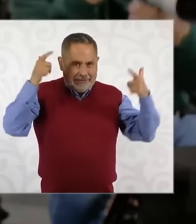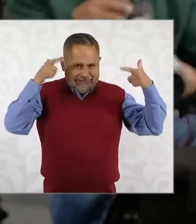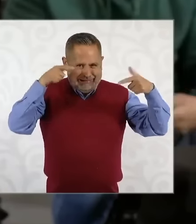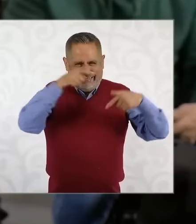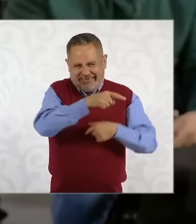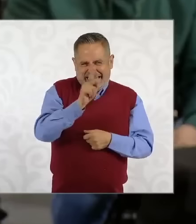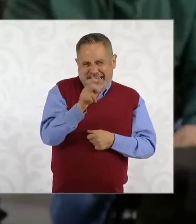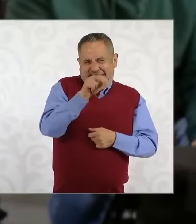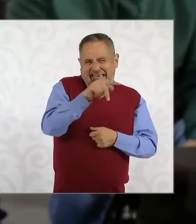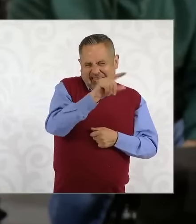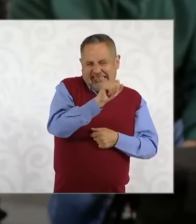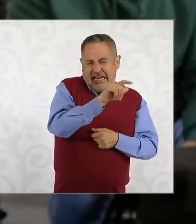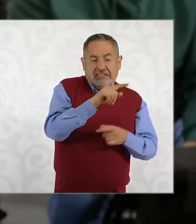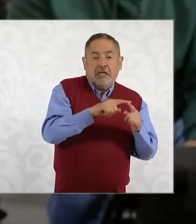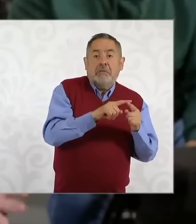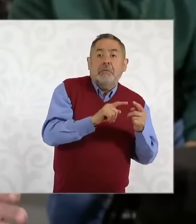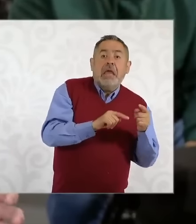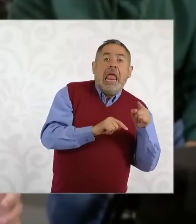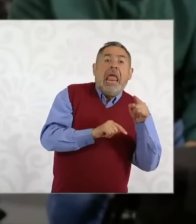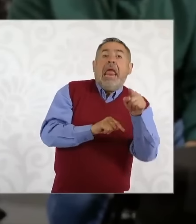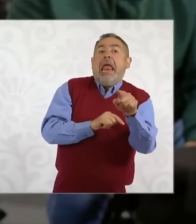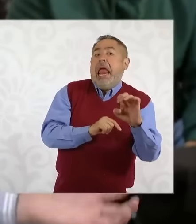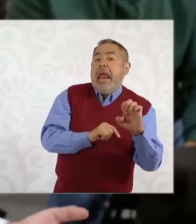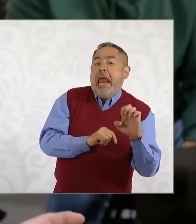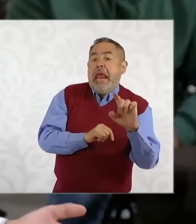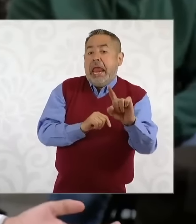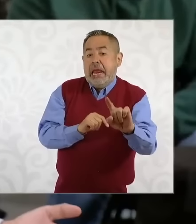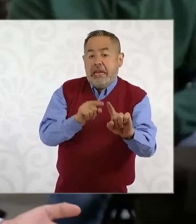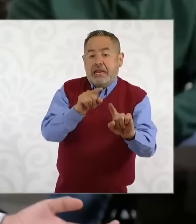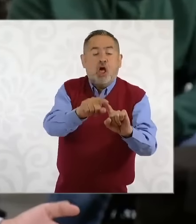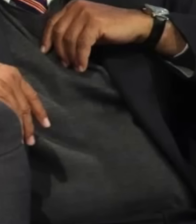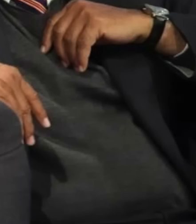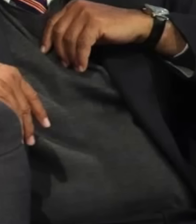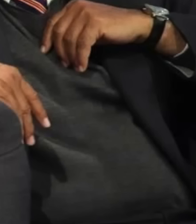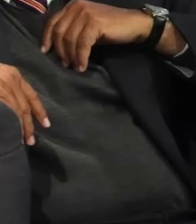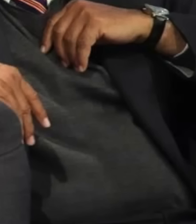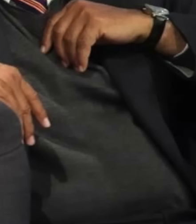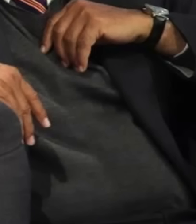del señor Ken Salazar, un empresario que antes apoyaba al presidente López Obrador y ahora no,